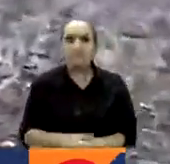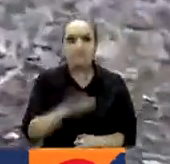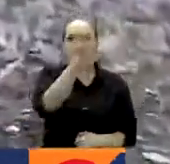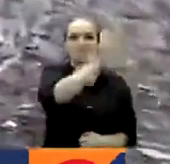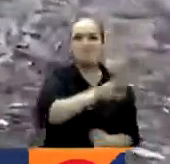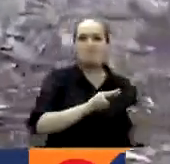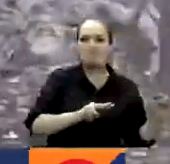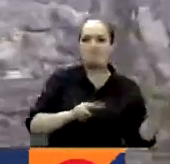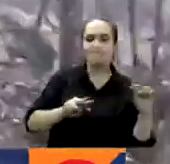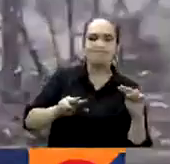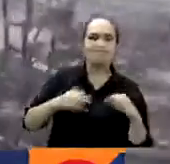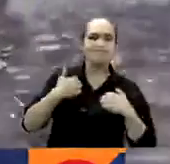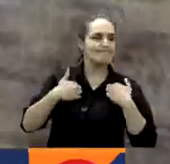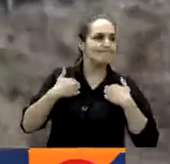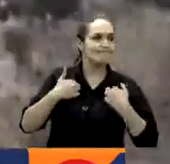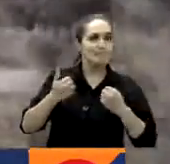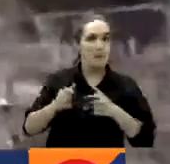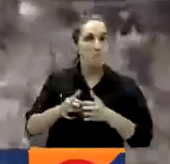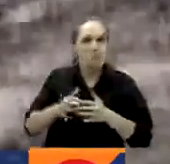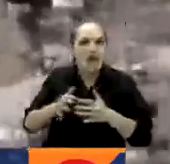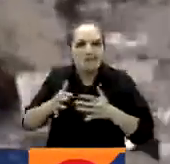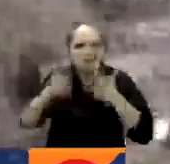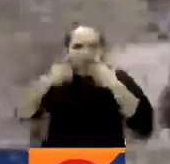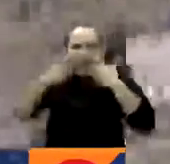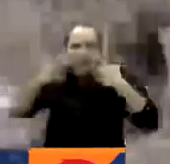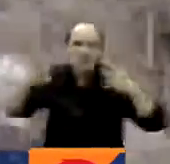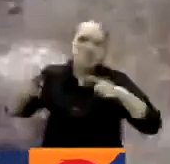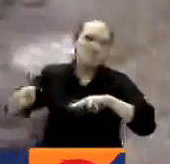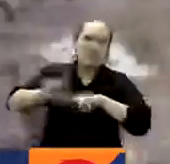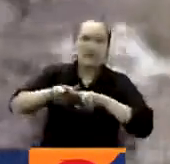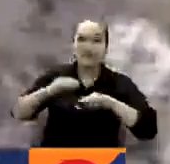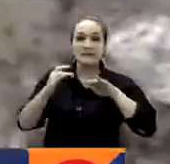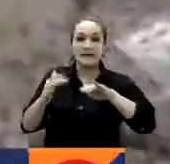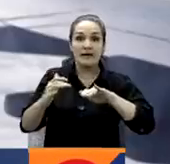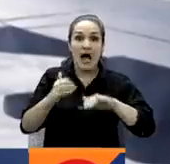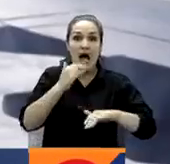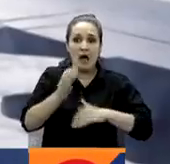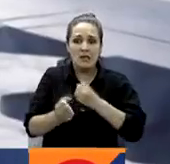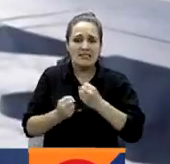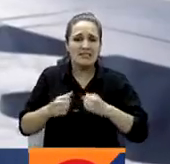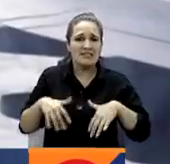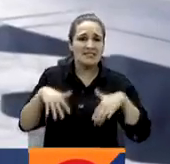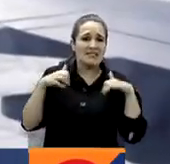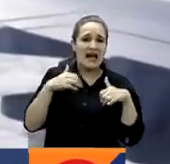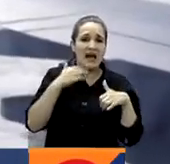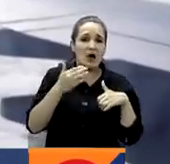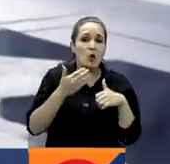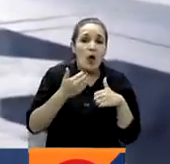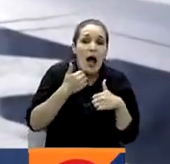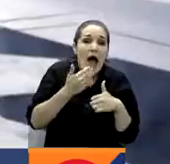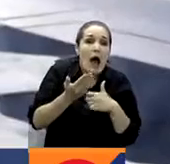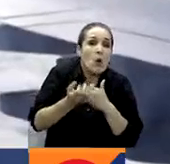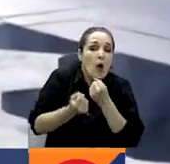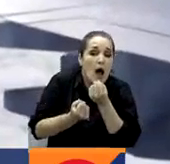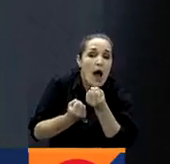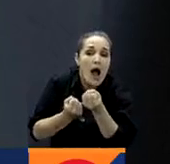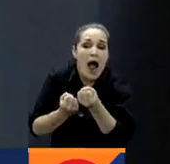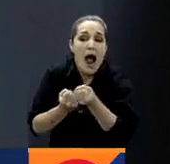HAGO MEDICINAS >> PARA OCCIDENTE ESTOS DUEUEUEUEUEUEUEUEUEUE PIEA